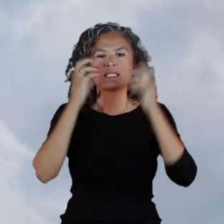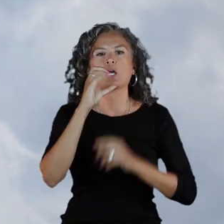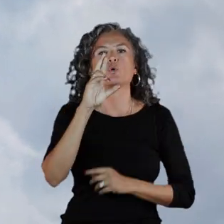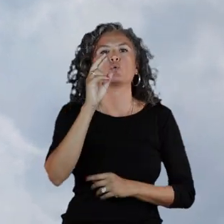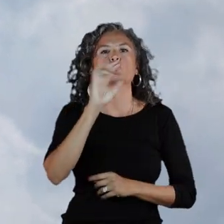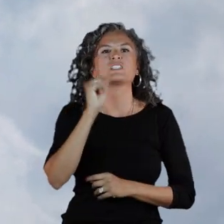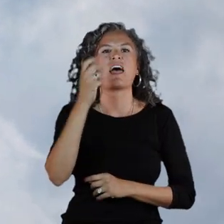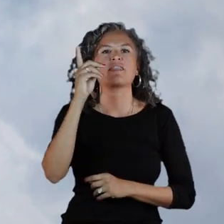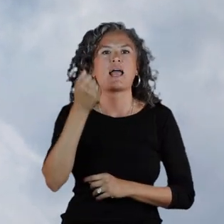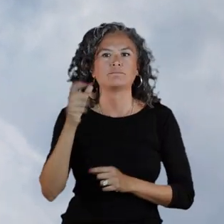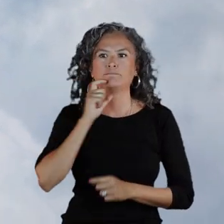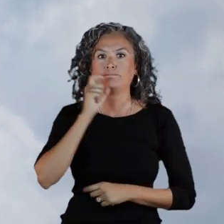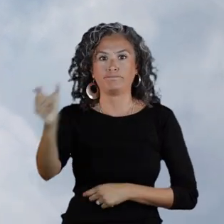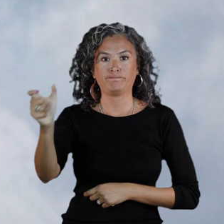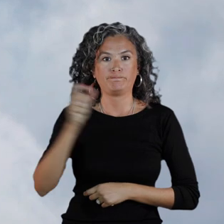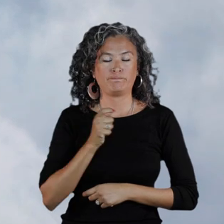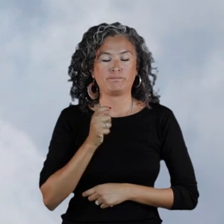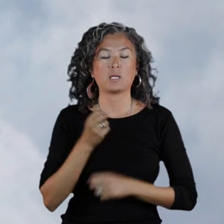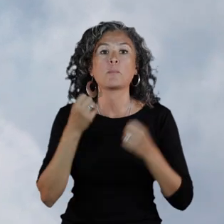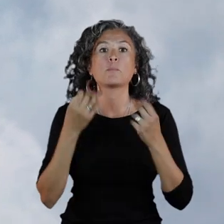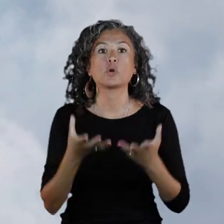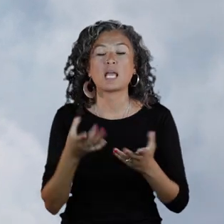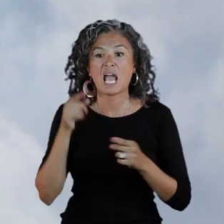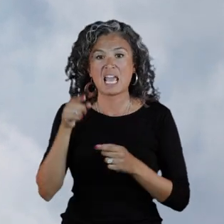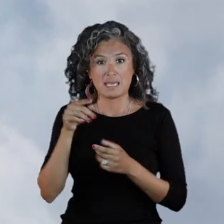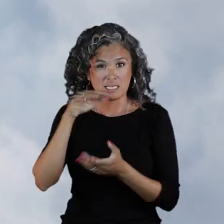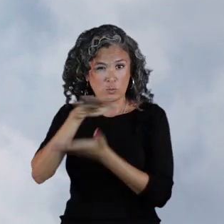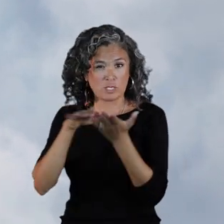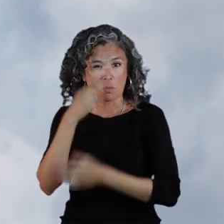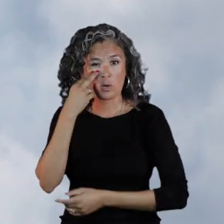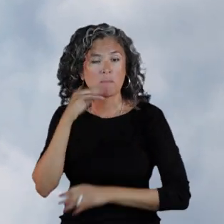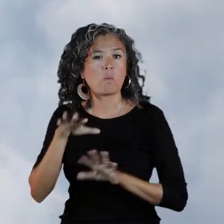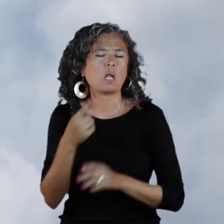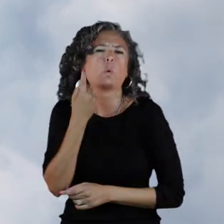violencia cruzada. Porque ¿que está en juego en esa situación?